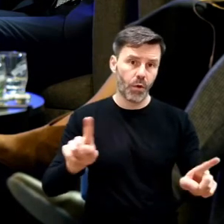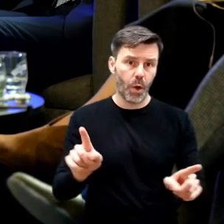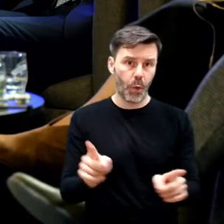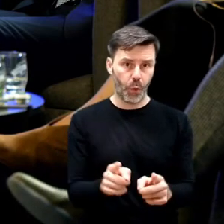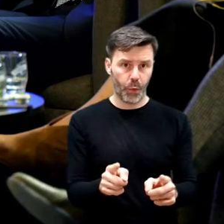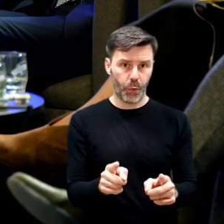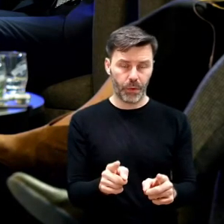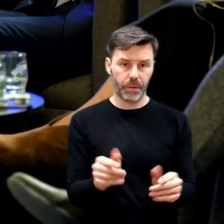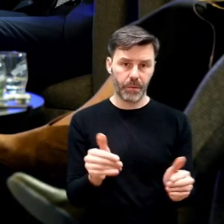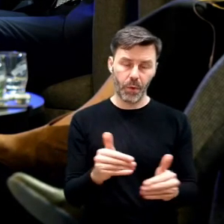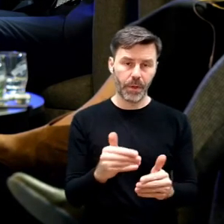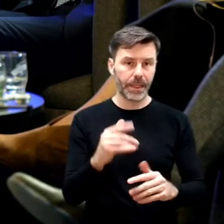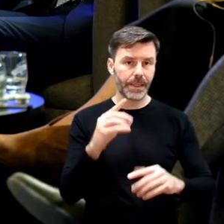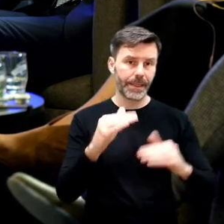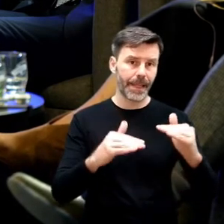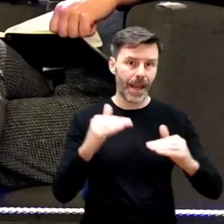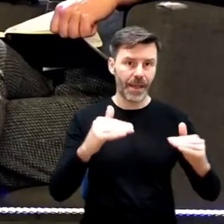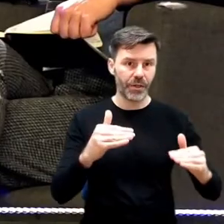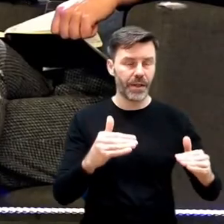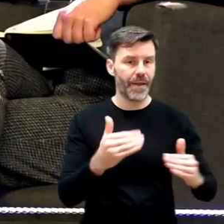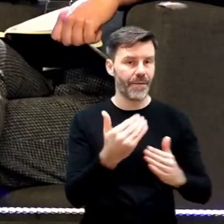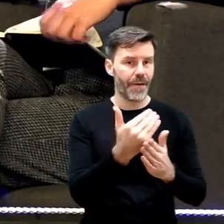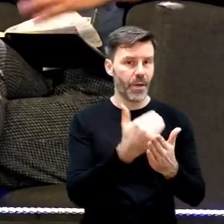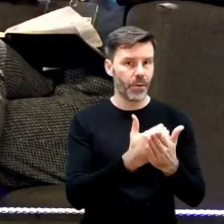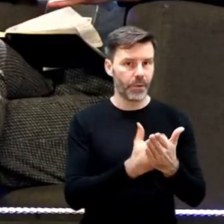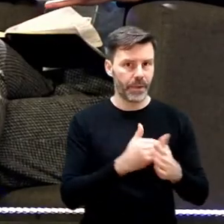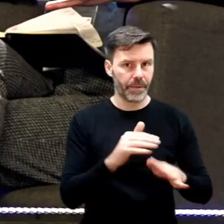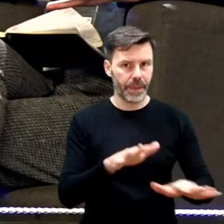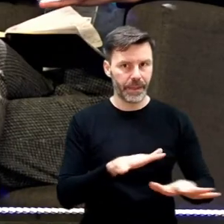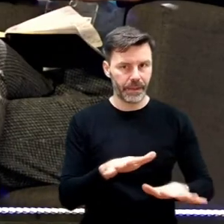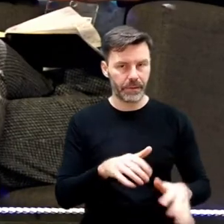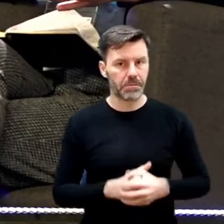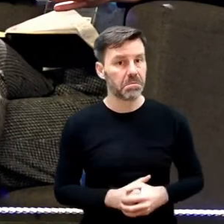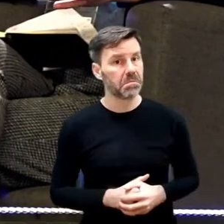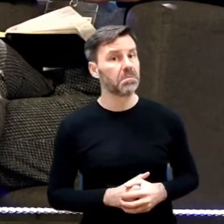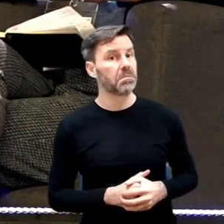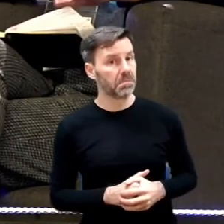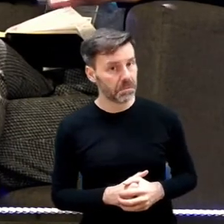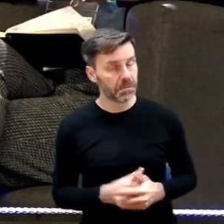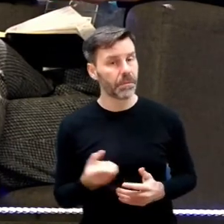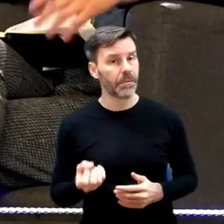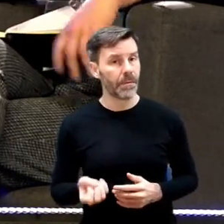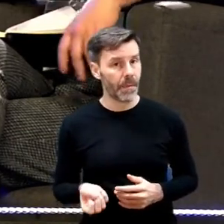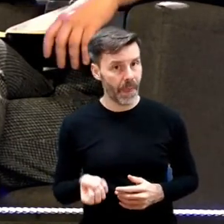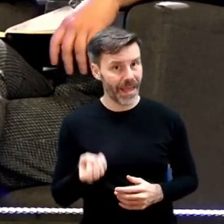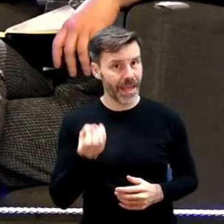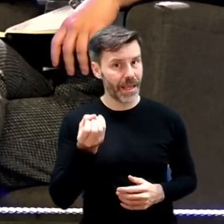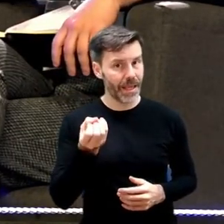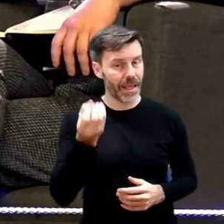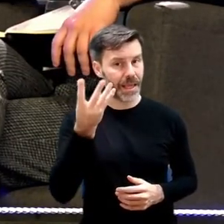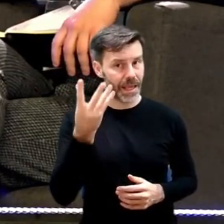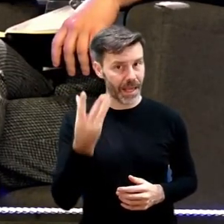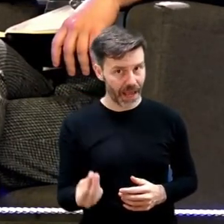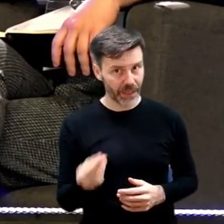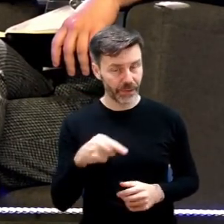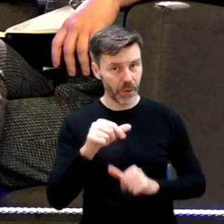lokalizacyjnych, te są akurat takie, a nie inne. Czyli jesienią tego roku w Mysłowicach będziemy mogli już naocznie doświadczyć efektów prac.